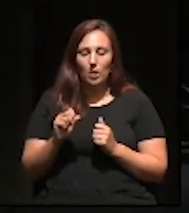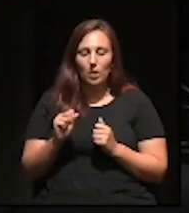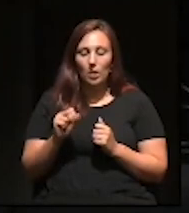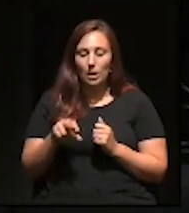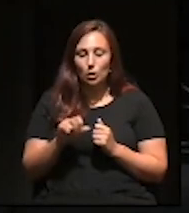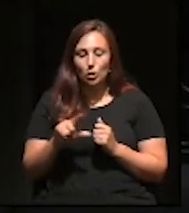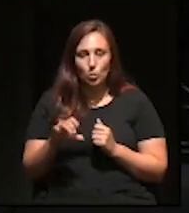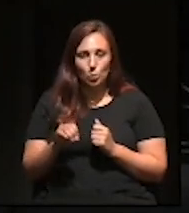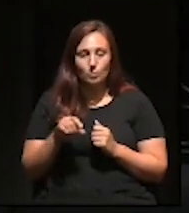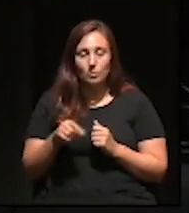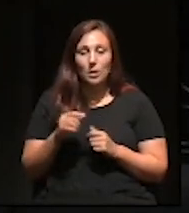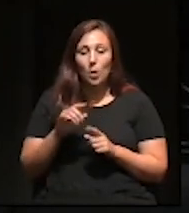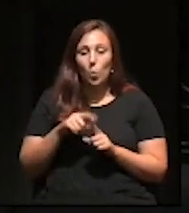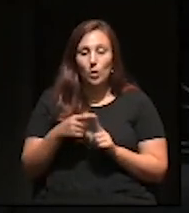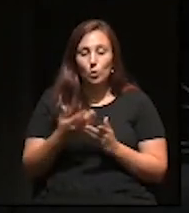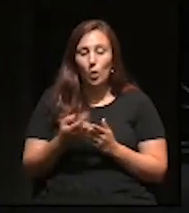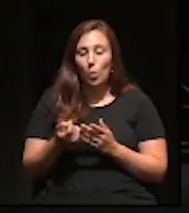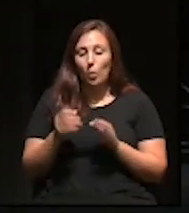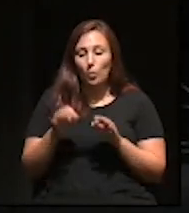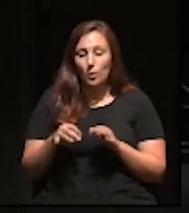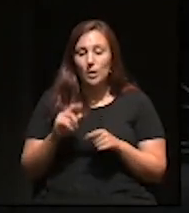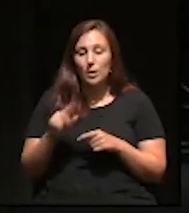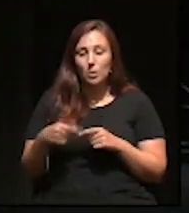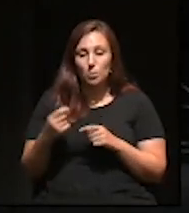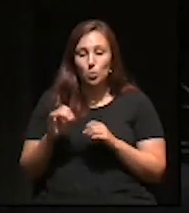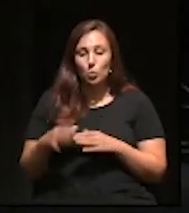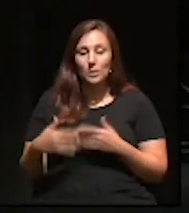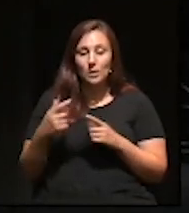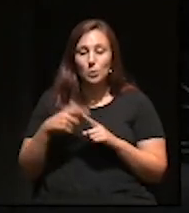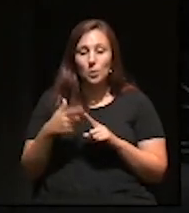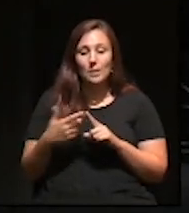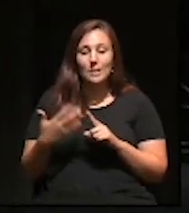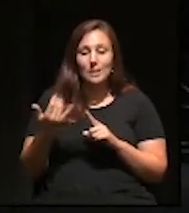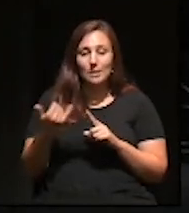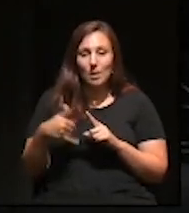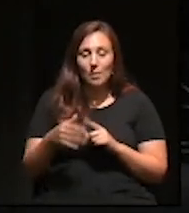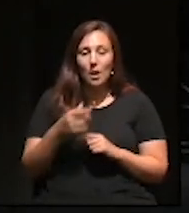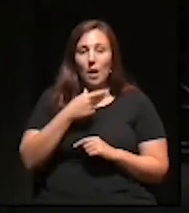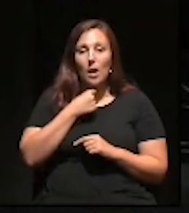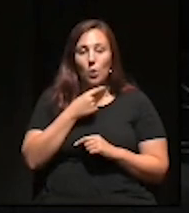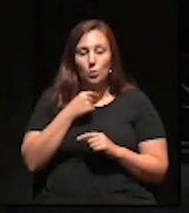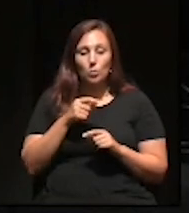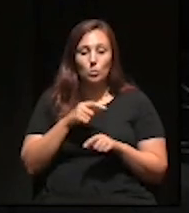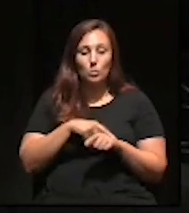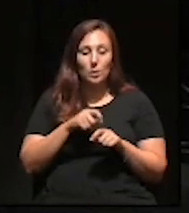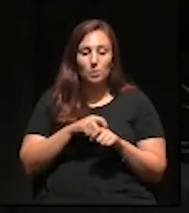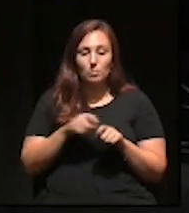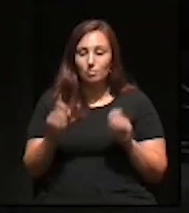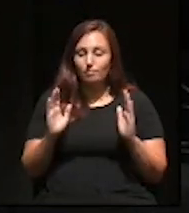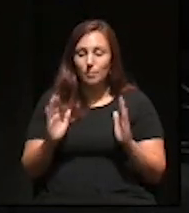Nós estamos no final deste ano letivo e a menos de dois meses do início do próximo ano letivo. Agosto é o mês ideal para intervir nas ruas